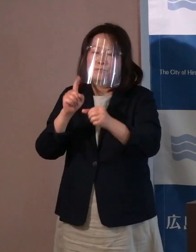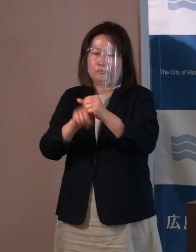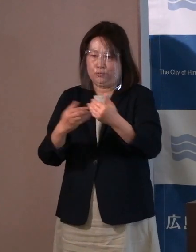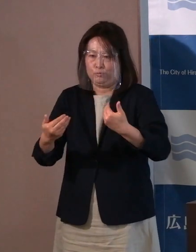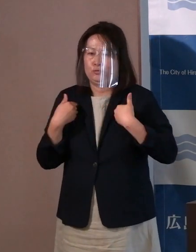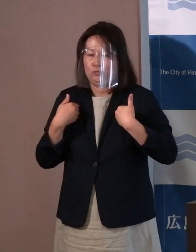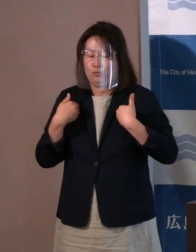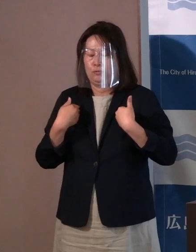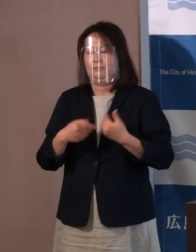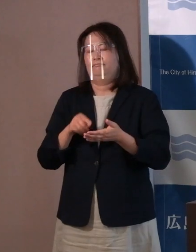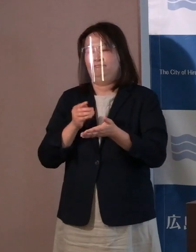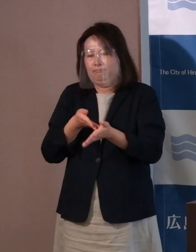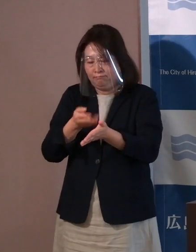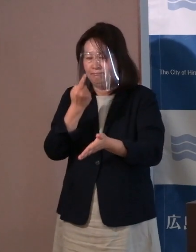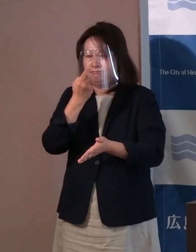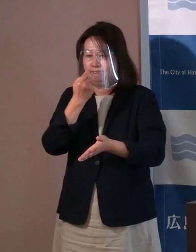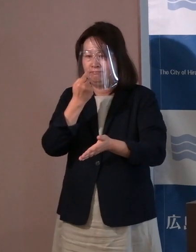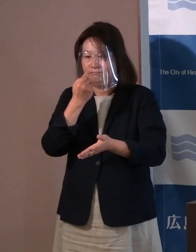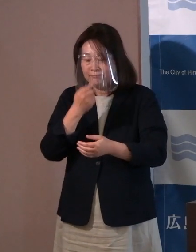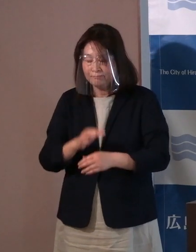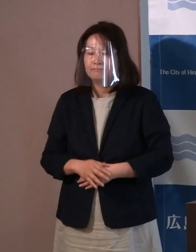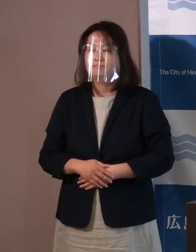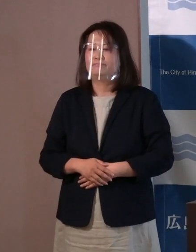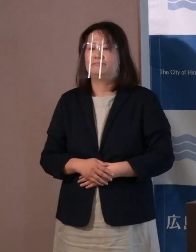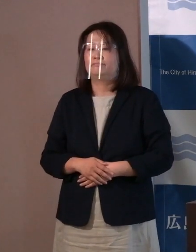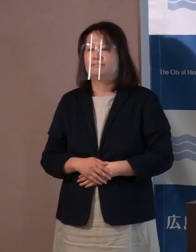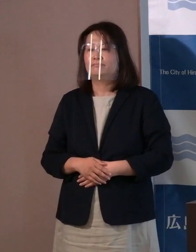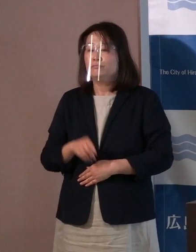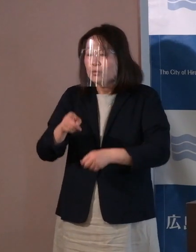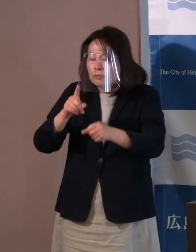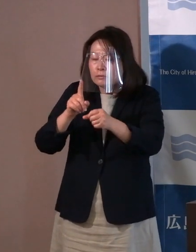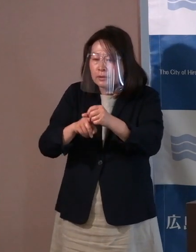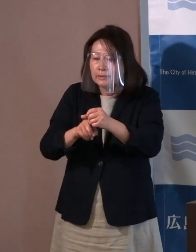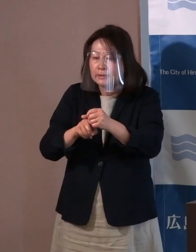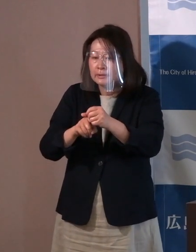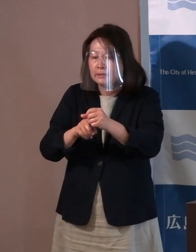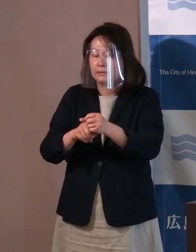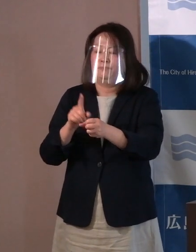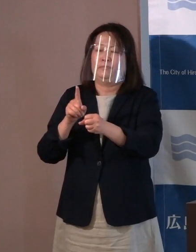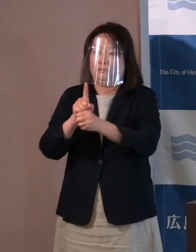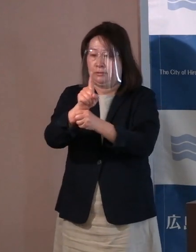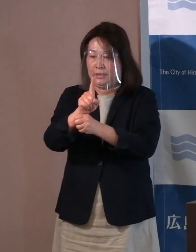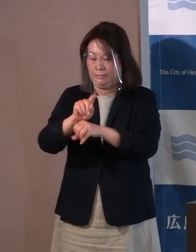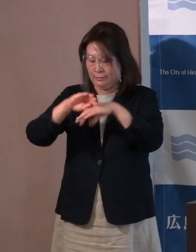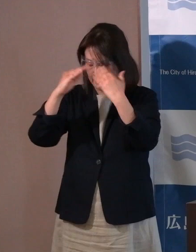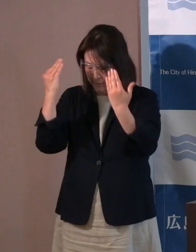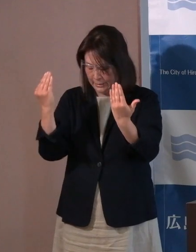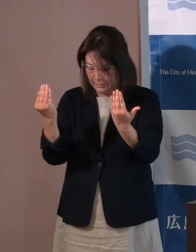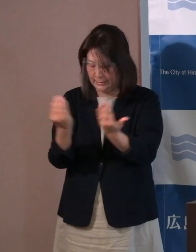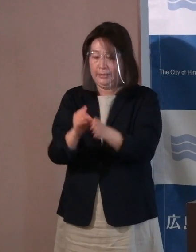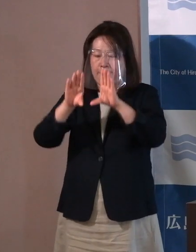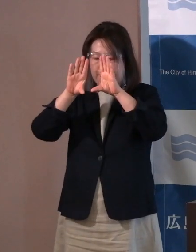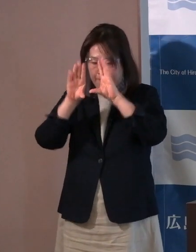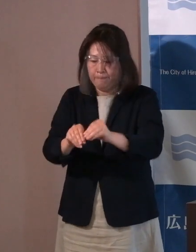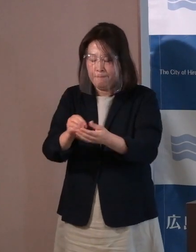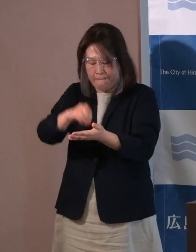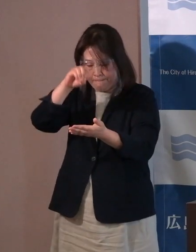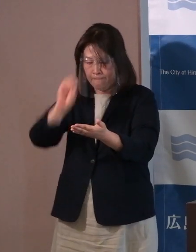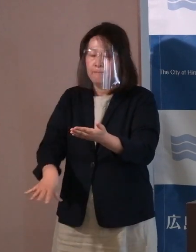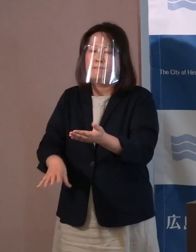次に､そのために 核兵器の完全なる撤廃に向けて､